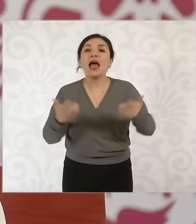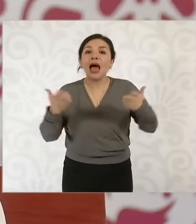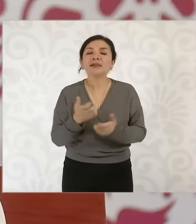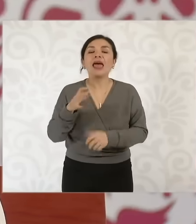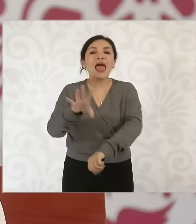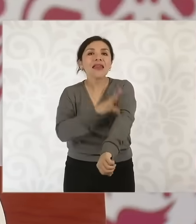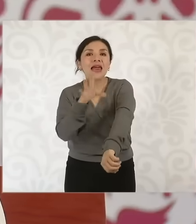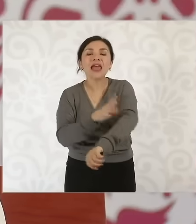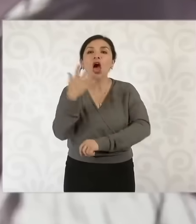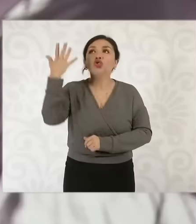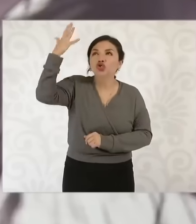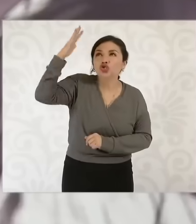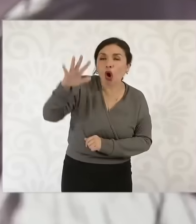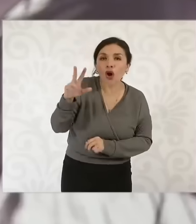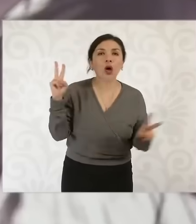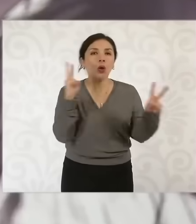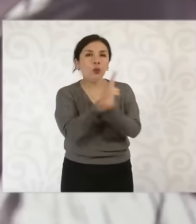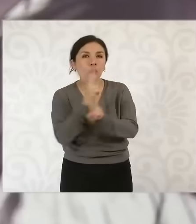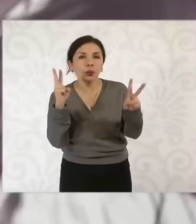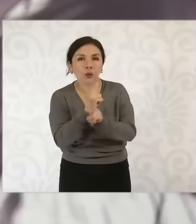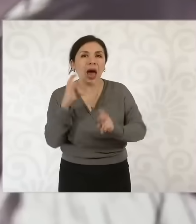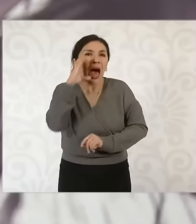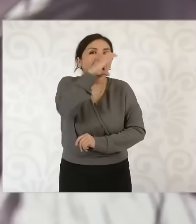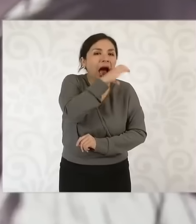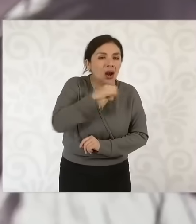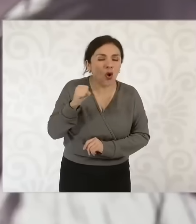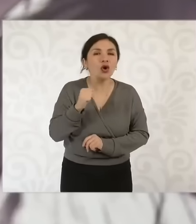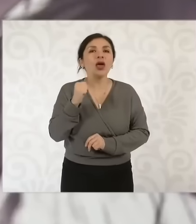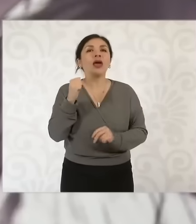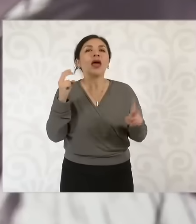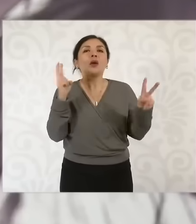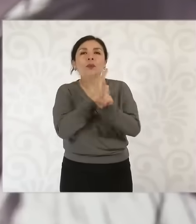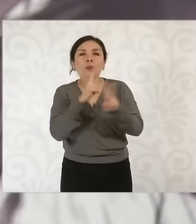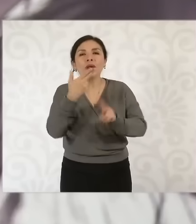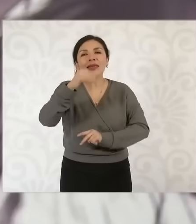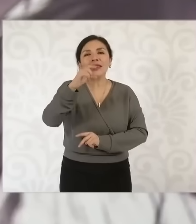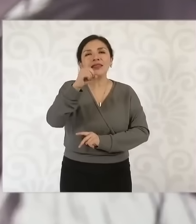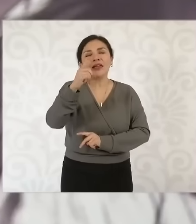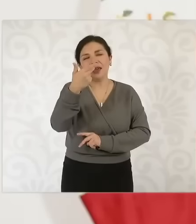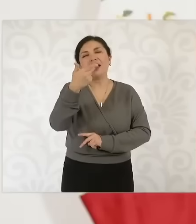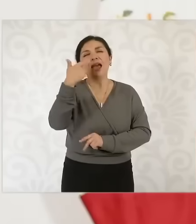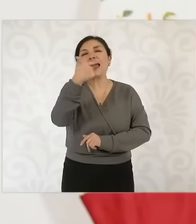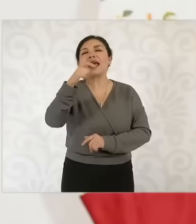energía eólica, geotermia, eh hidrógeno a las formaciones geológicas y biocombustibles. Algo